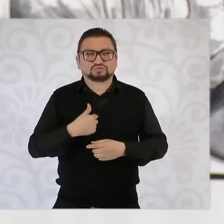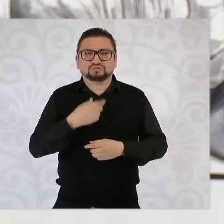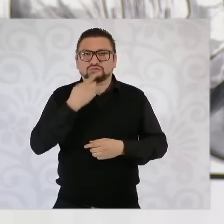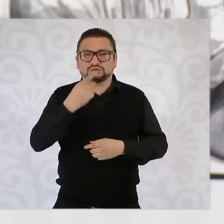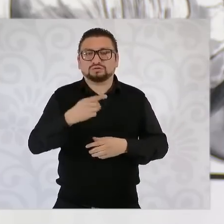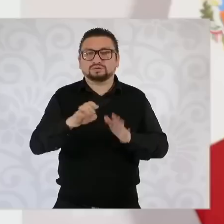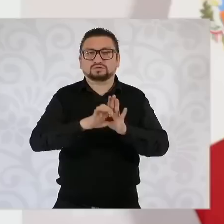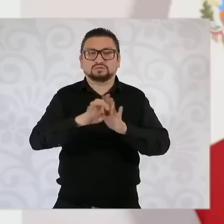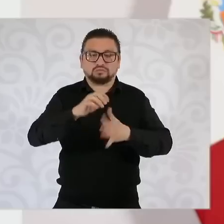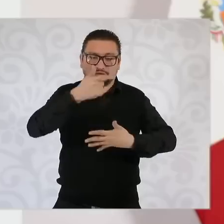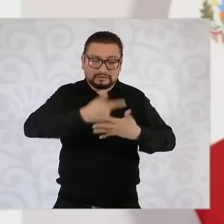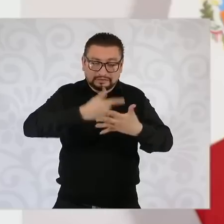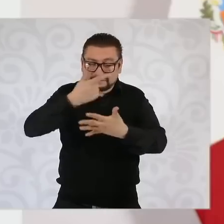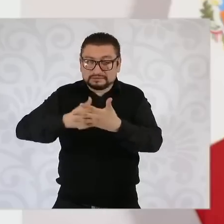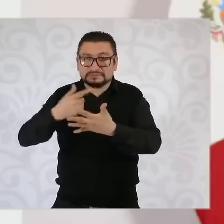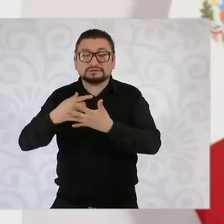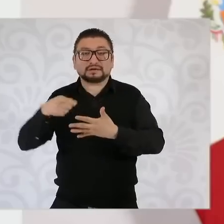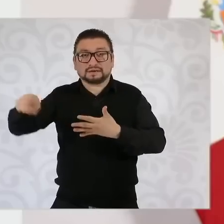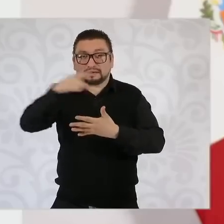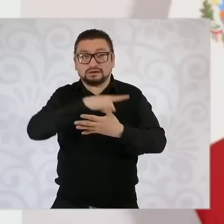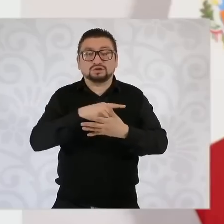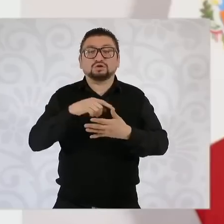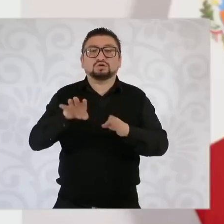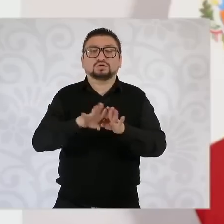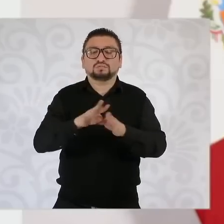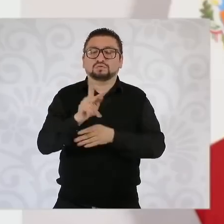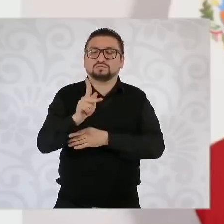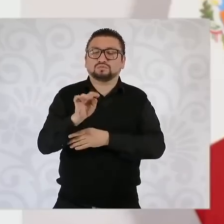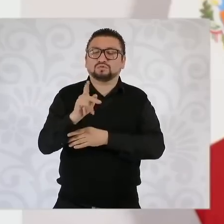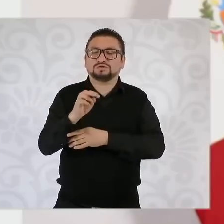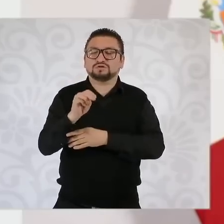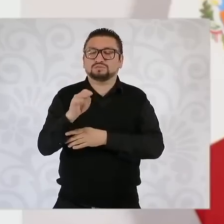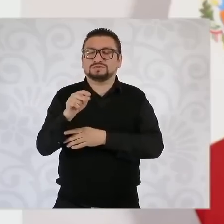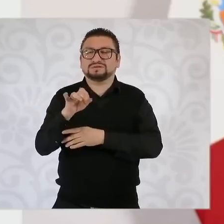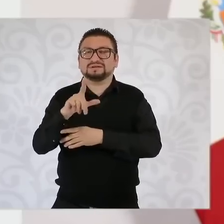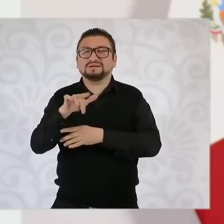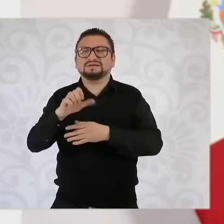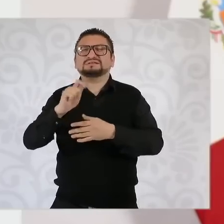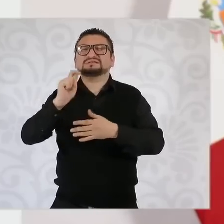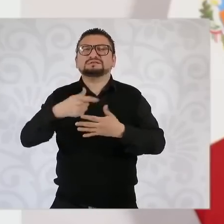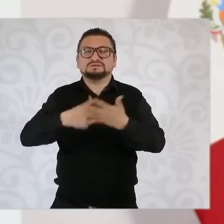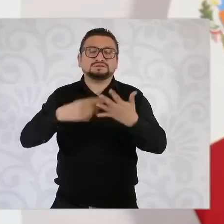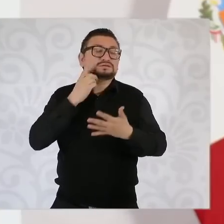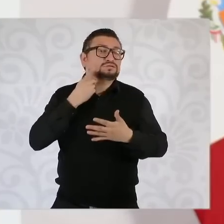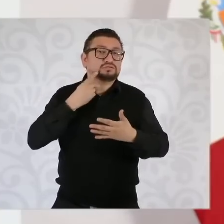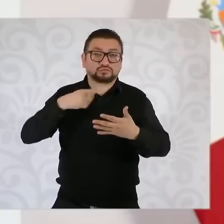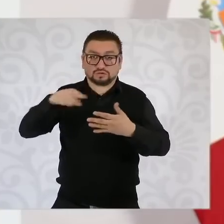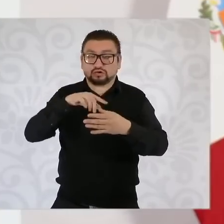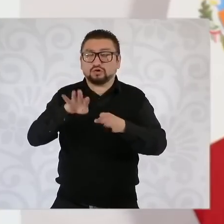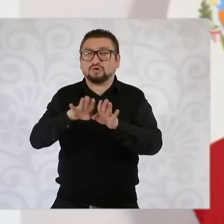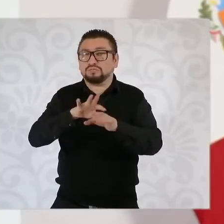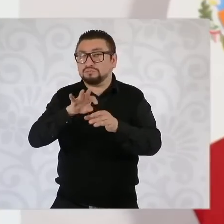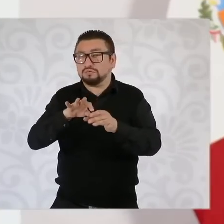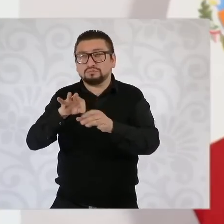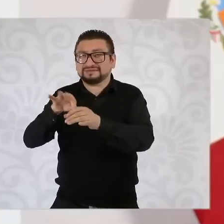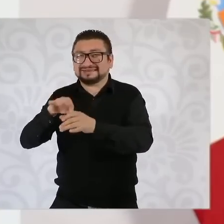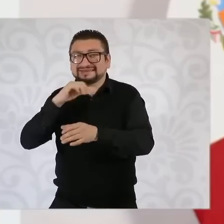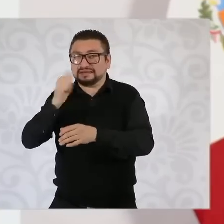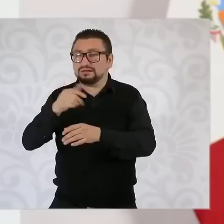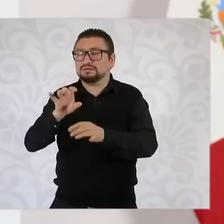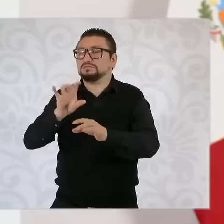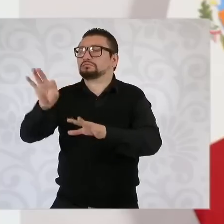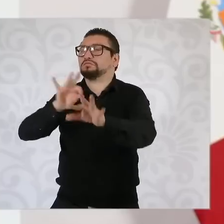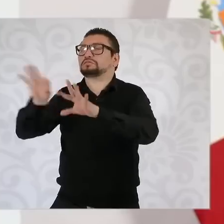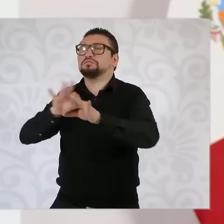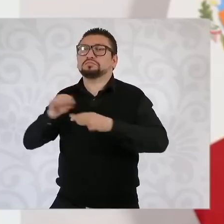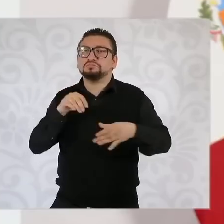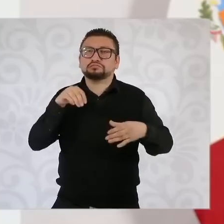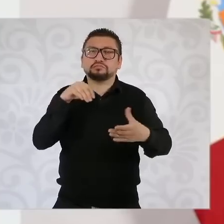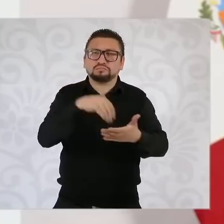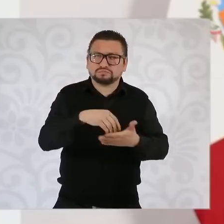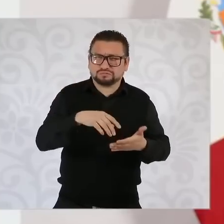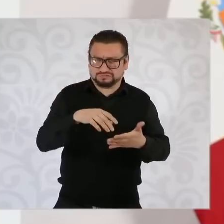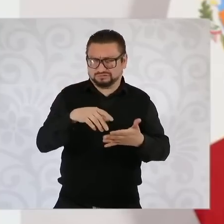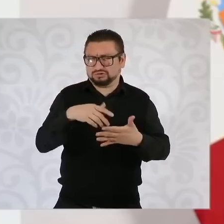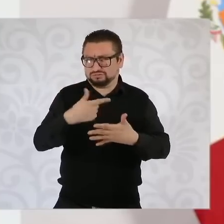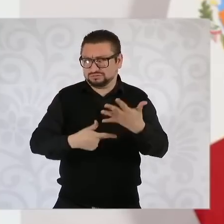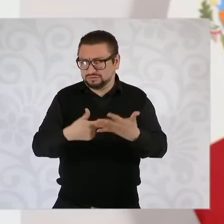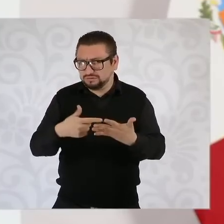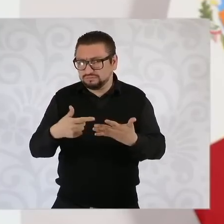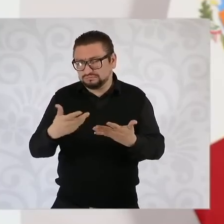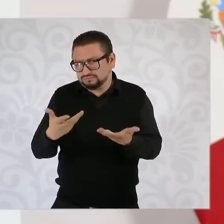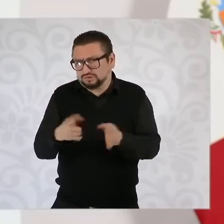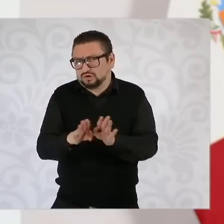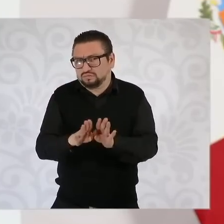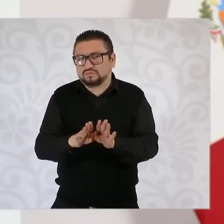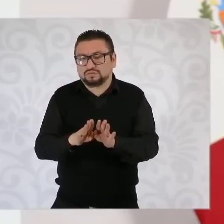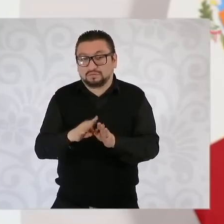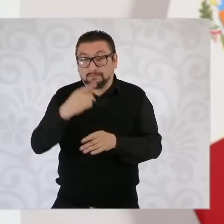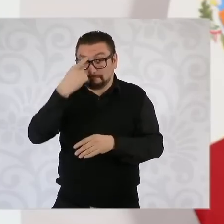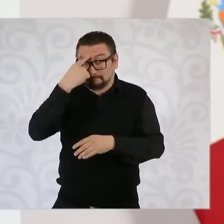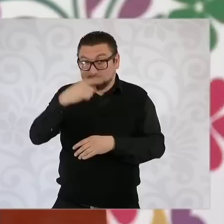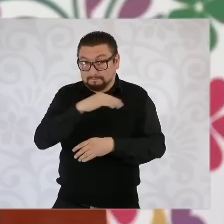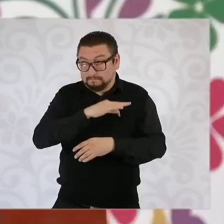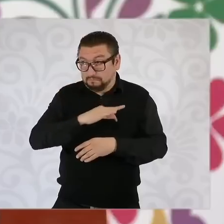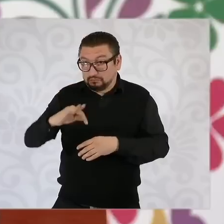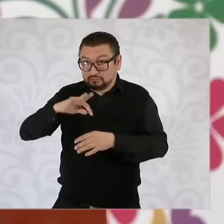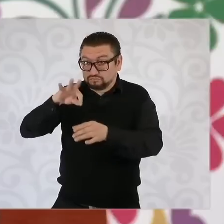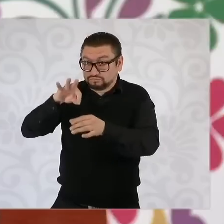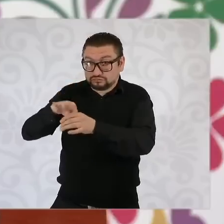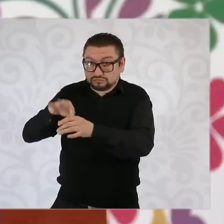plurinominales porque para ser elegido elegida pues hay que trabajar en territorio ha que ganarse